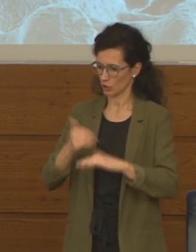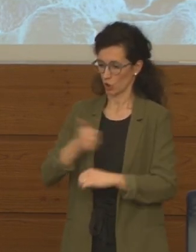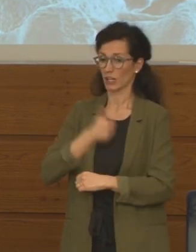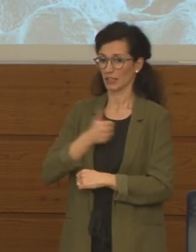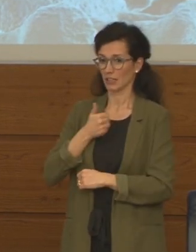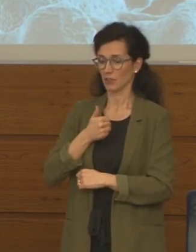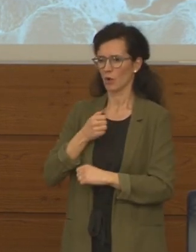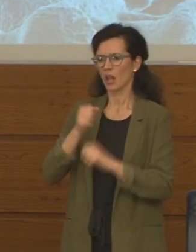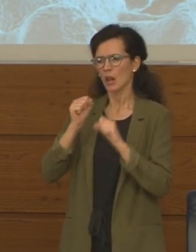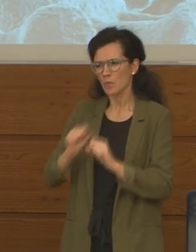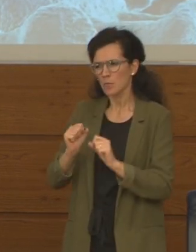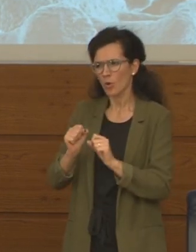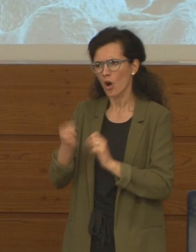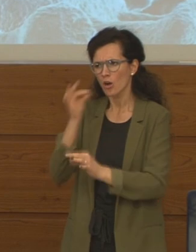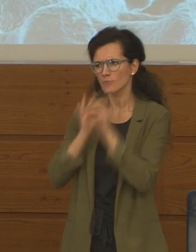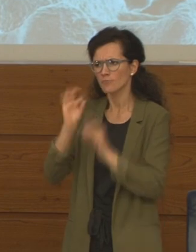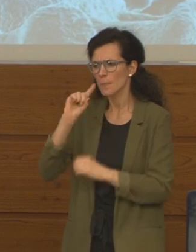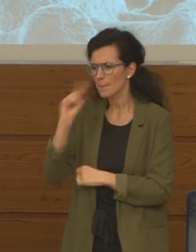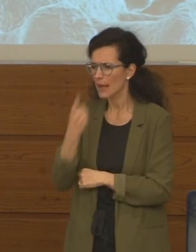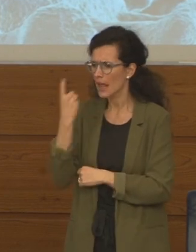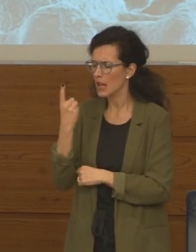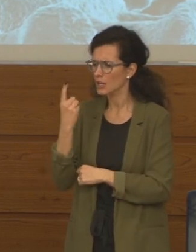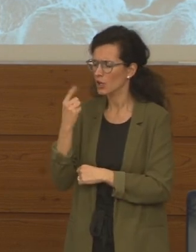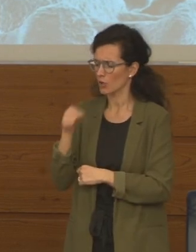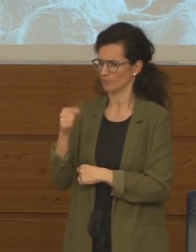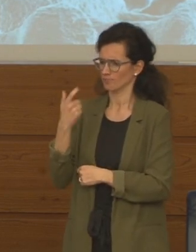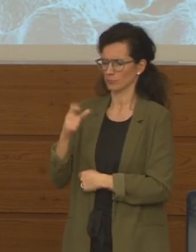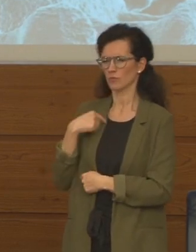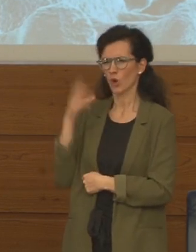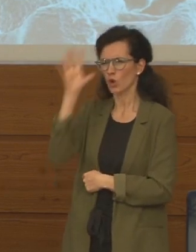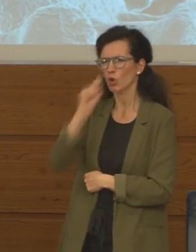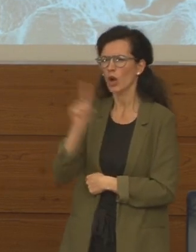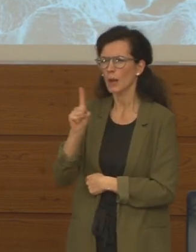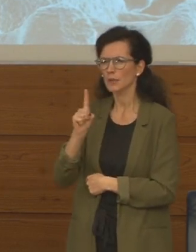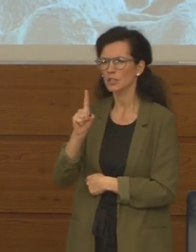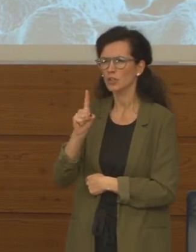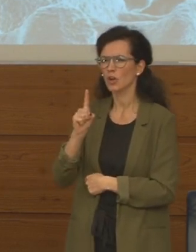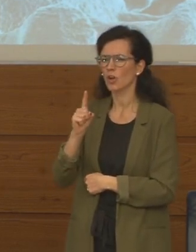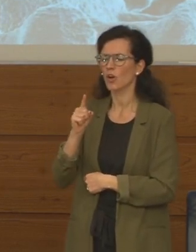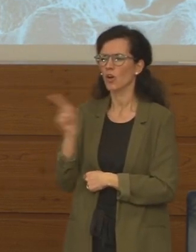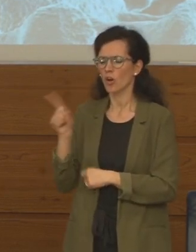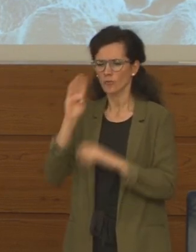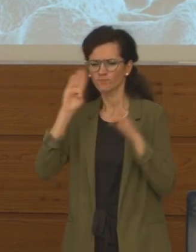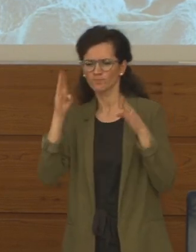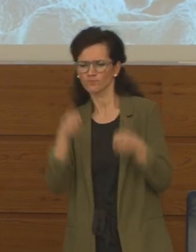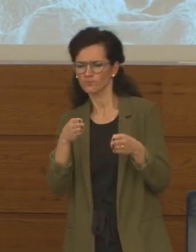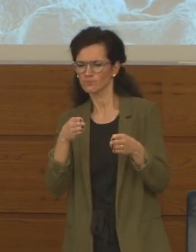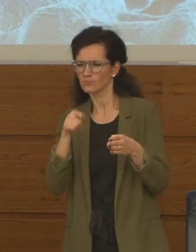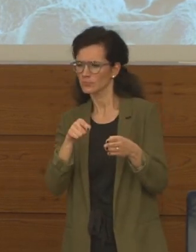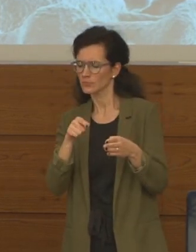ci può chiarire meglio questa questione, non ho capito che vuol dire che centralizzerete...?